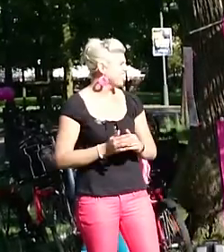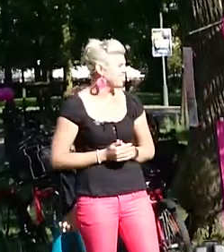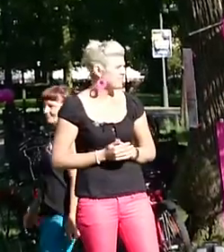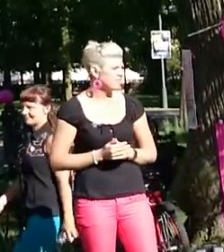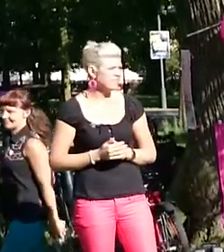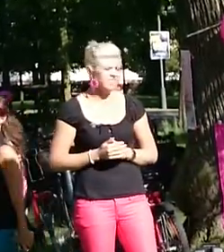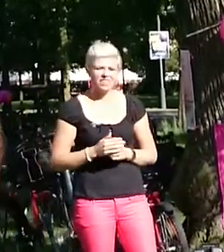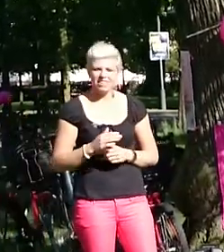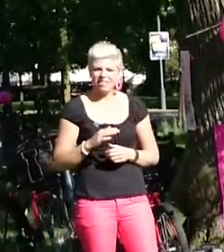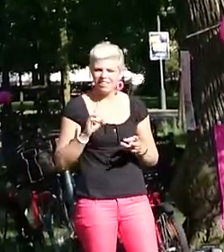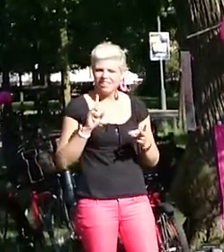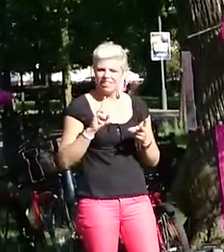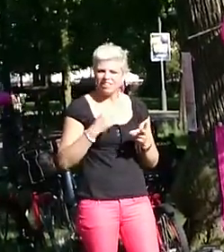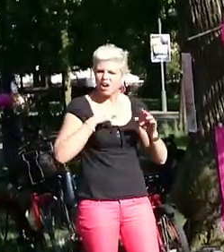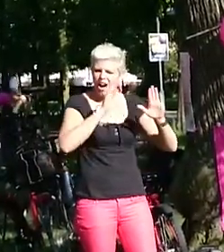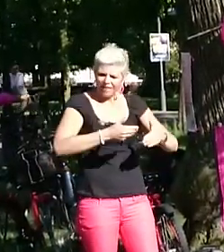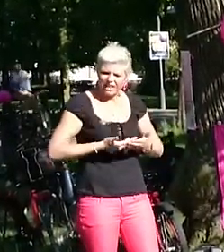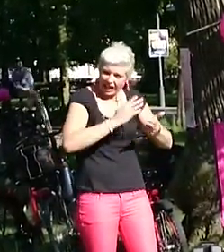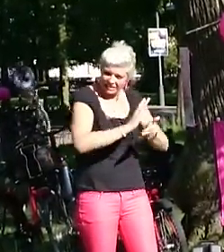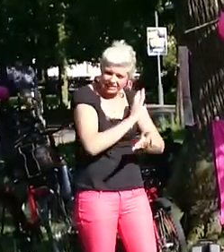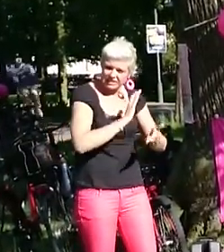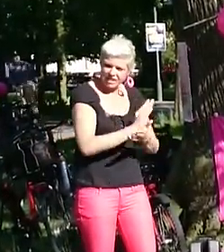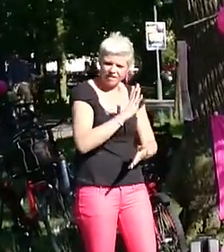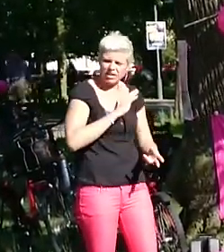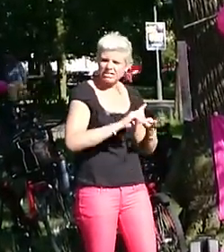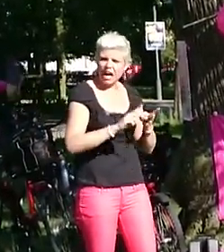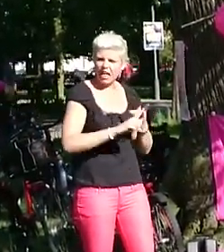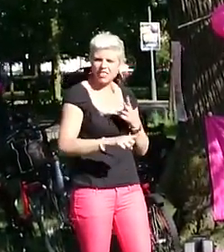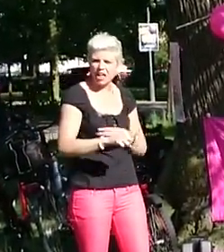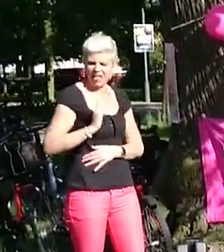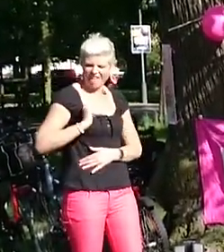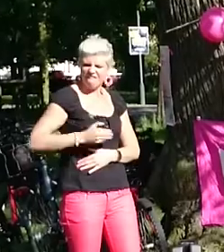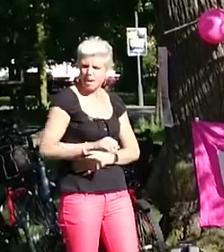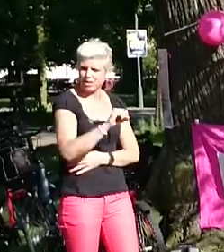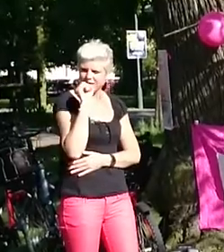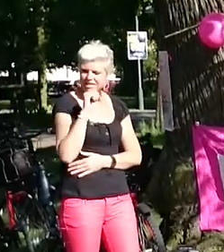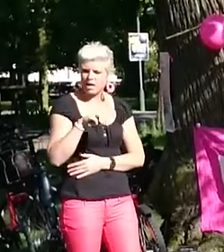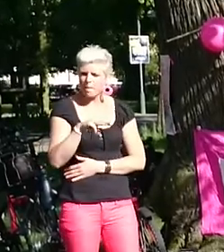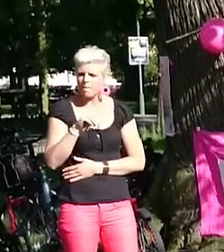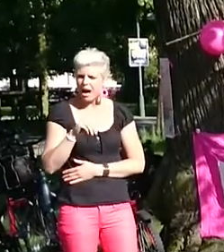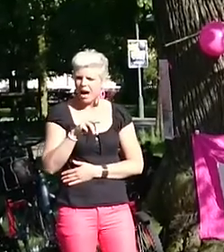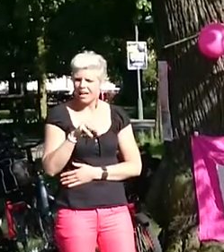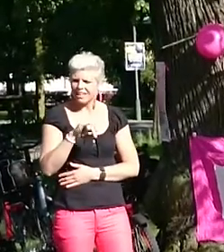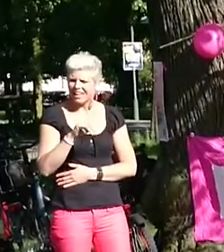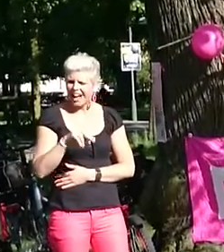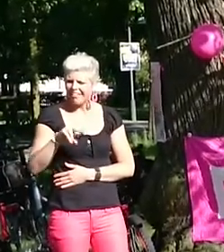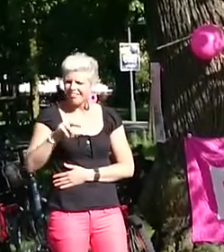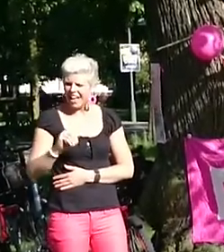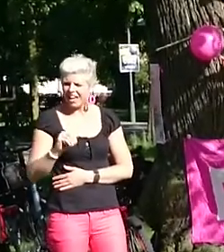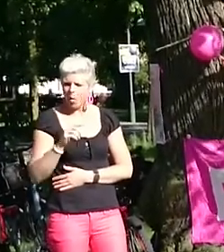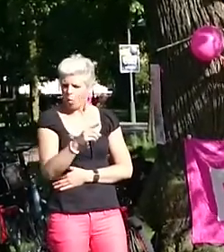Och i en annan kvällstidning läste jag om en annan feminist - Marianne Poyer (?) hette hon, och hon var bara 101 år.